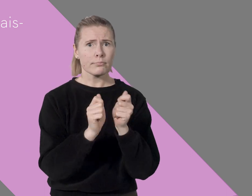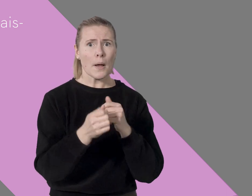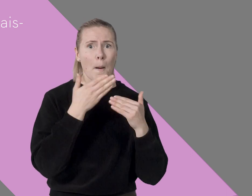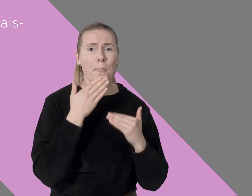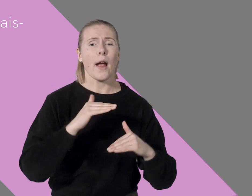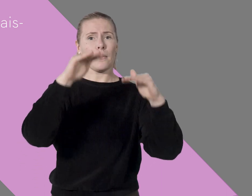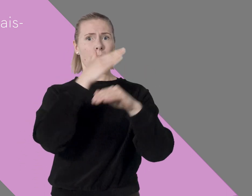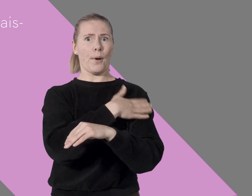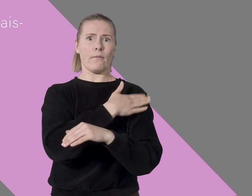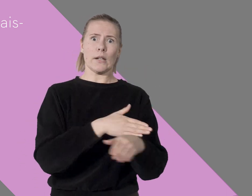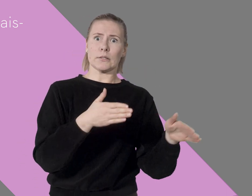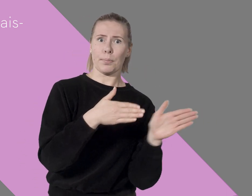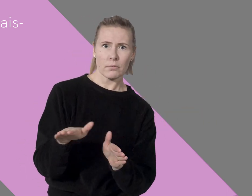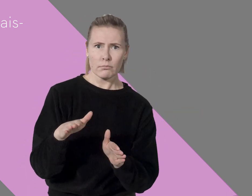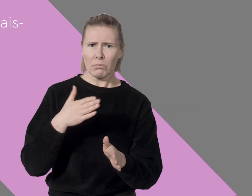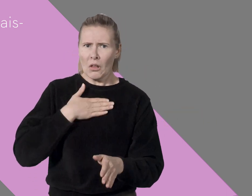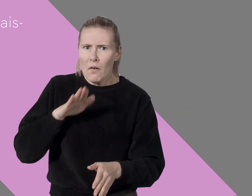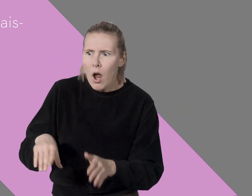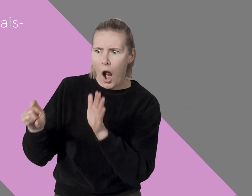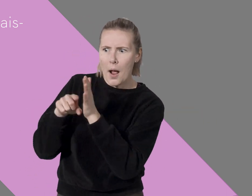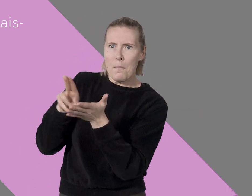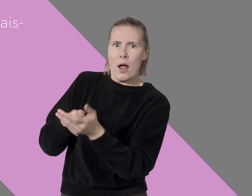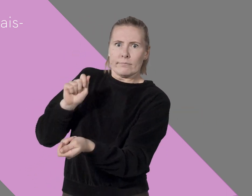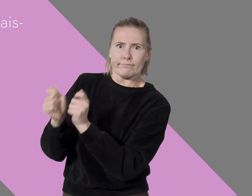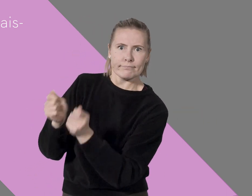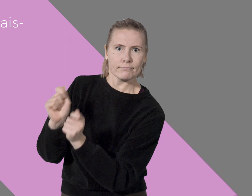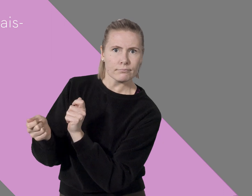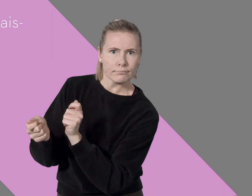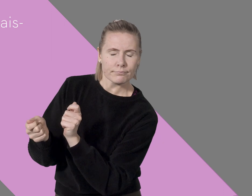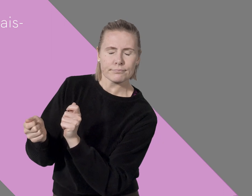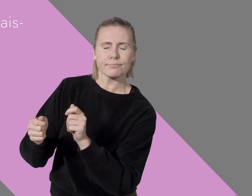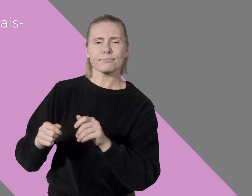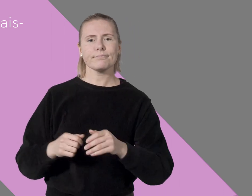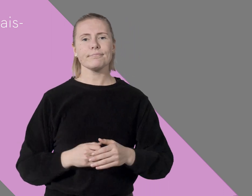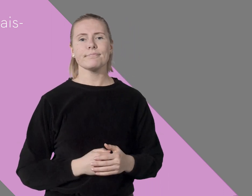olemassa olevan kilpailutusmallin pohjalta ilman, - että lakiin tarvitsisi tehdä muutoksia.